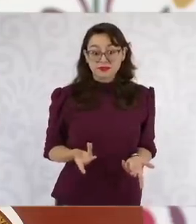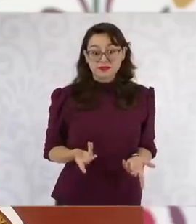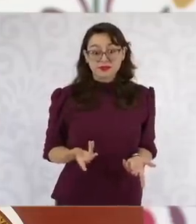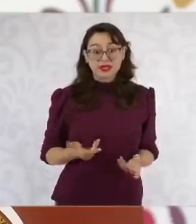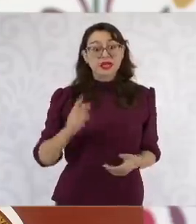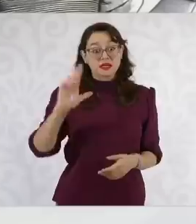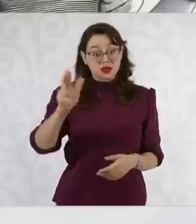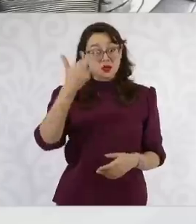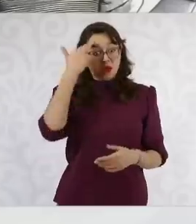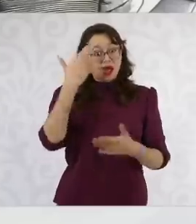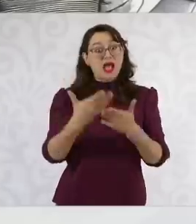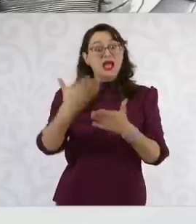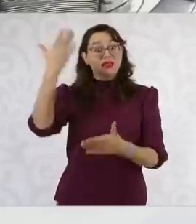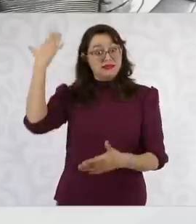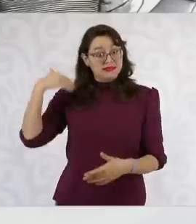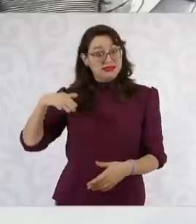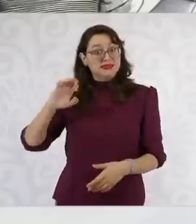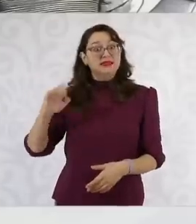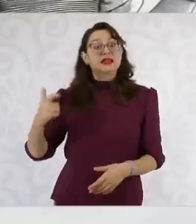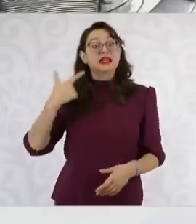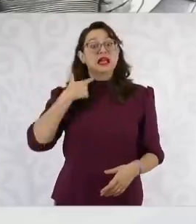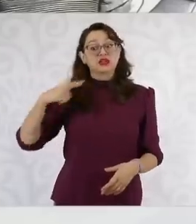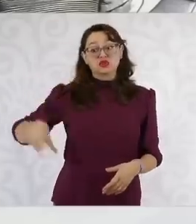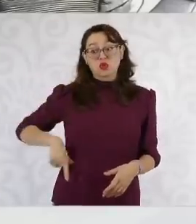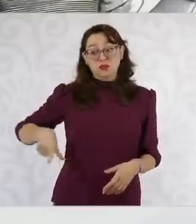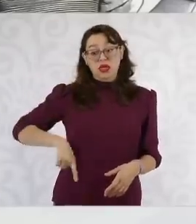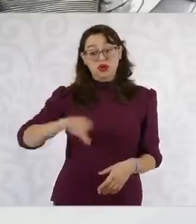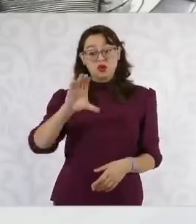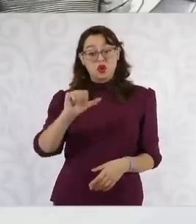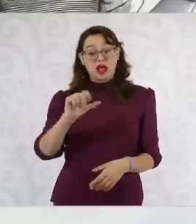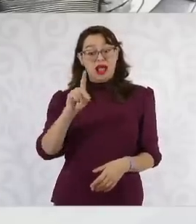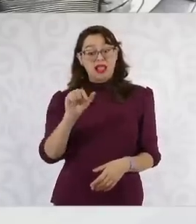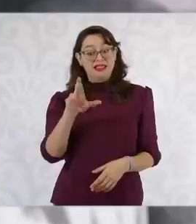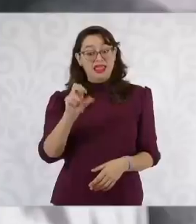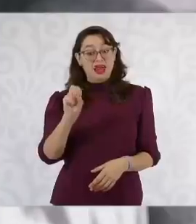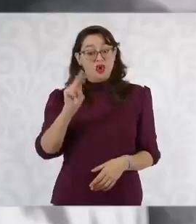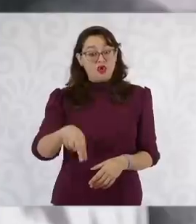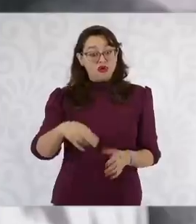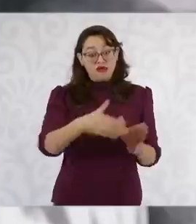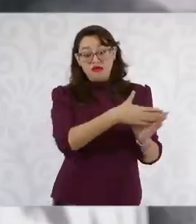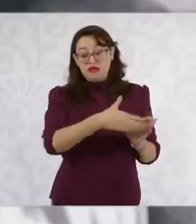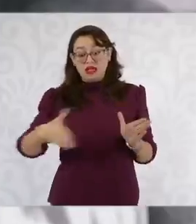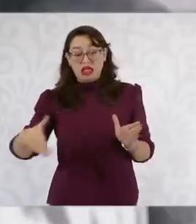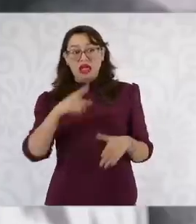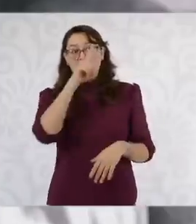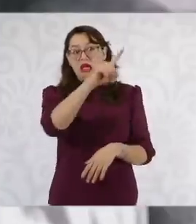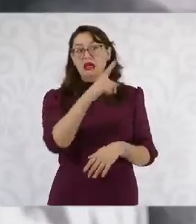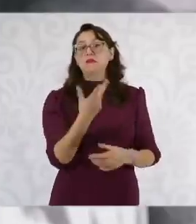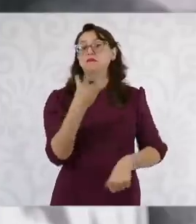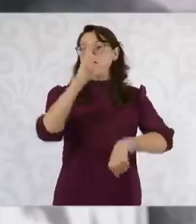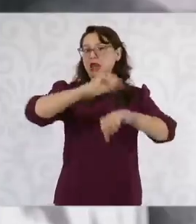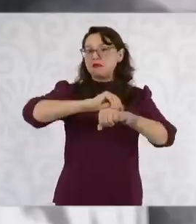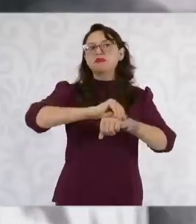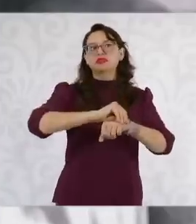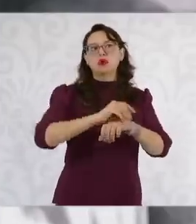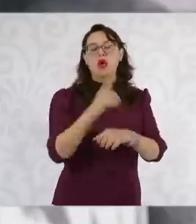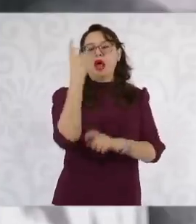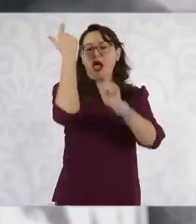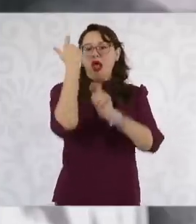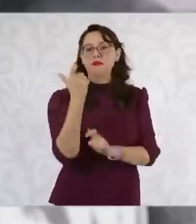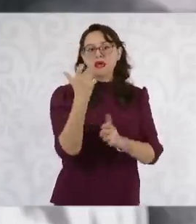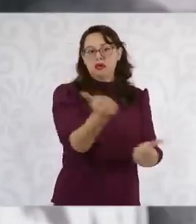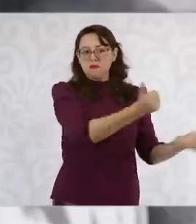eh que es un asunto que todavía no se acaba de resolver Y esa información de inmediato la da